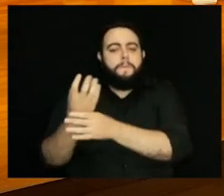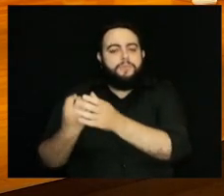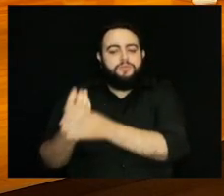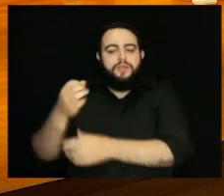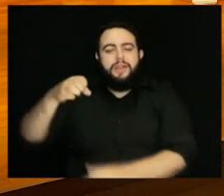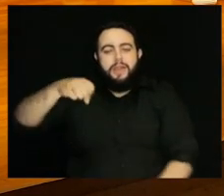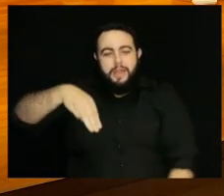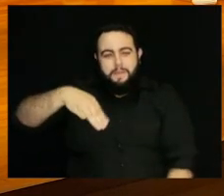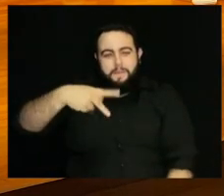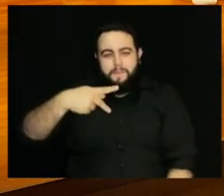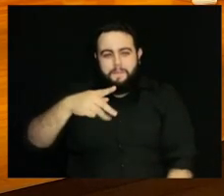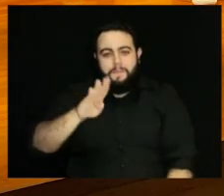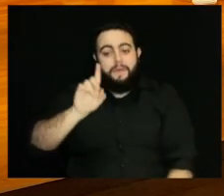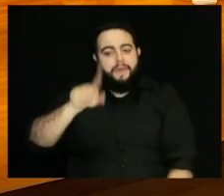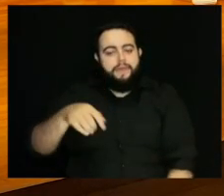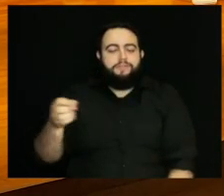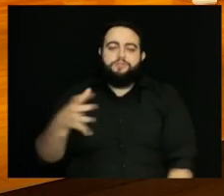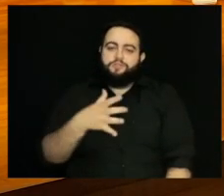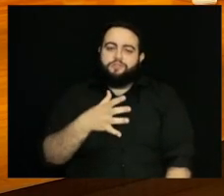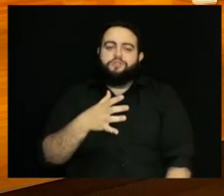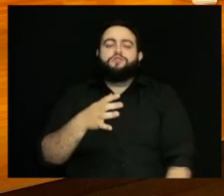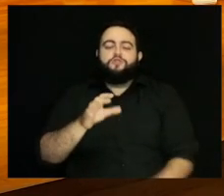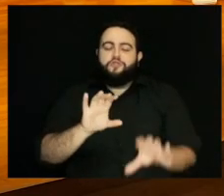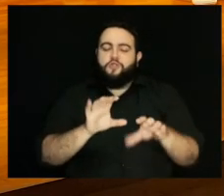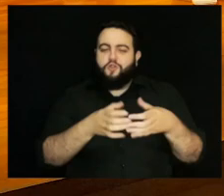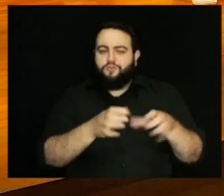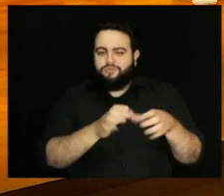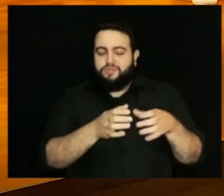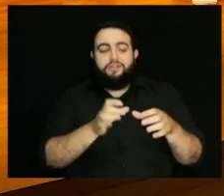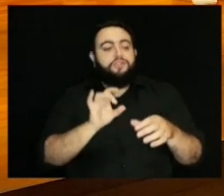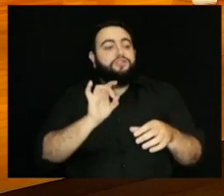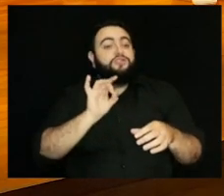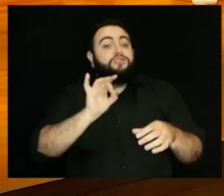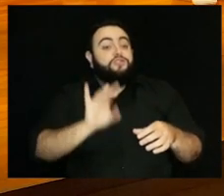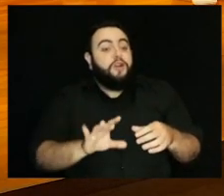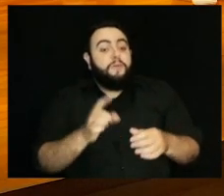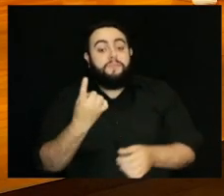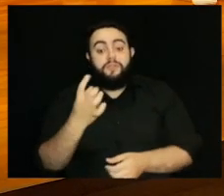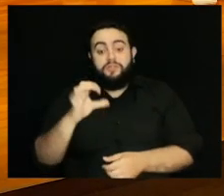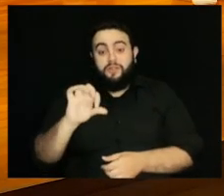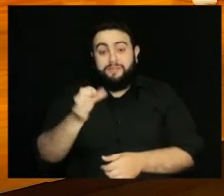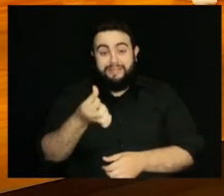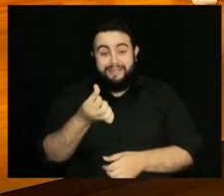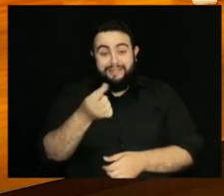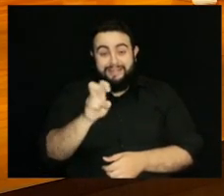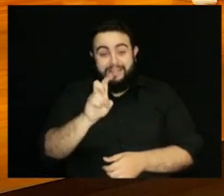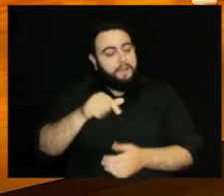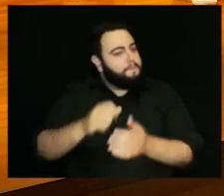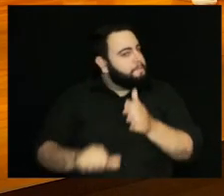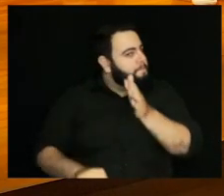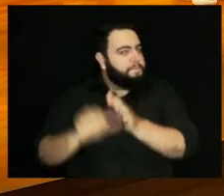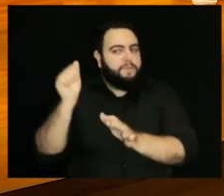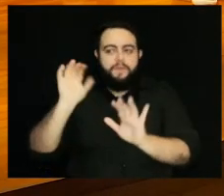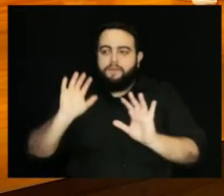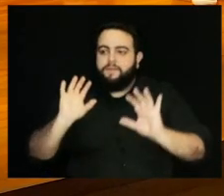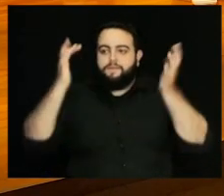um conceito novo. Se começa a falar em MPB em 1965 a partir do primeiro festival de MPB que a Elis